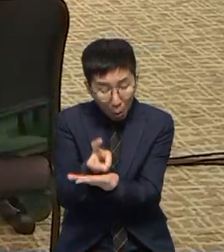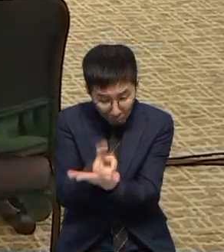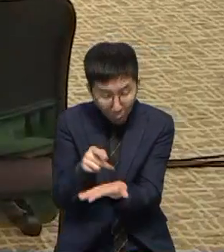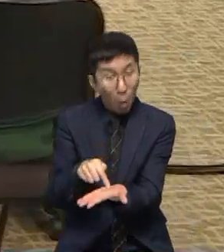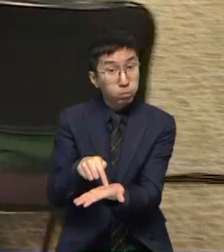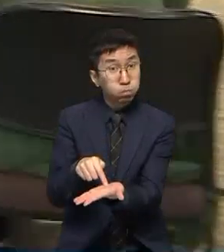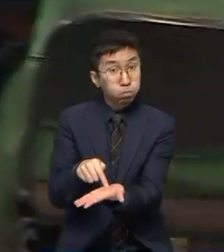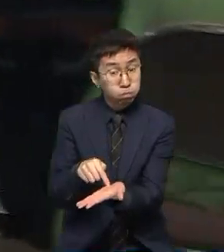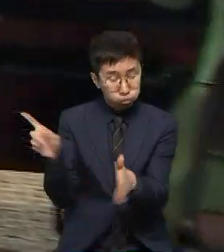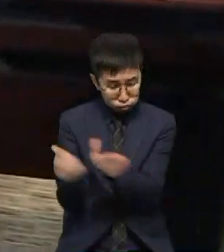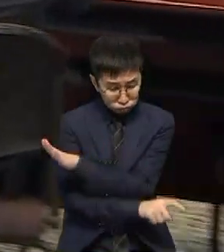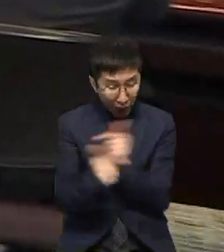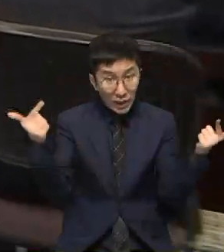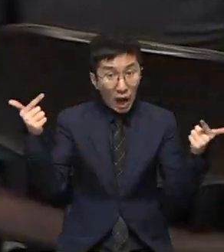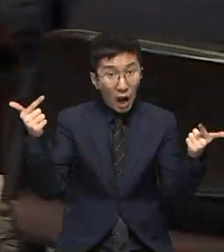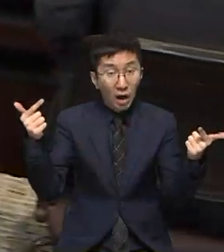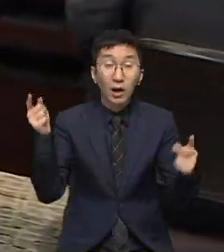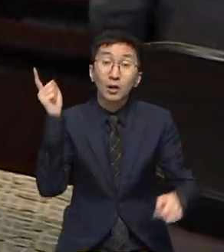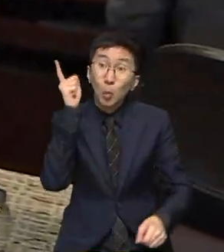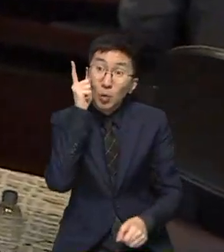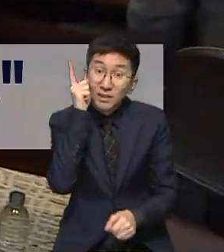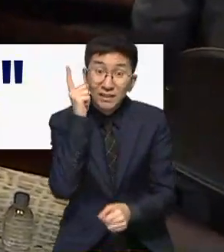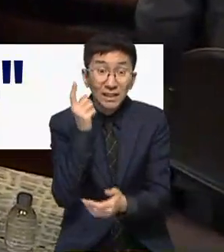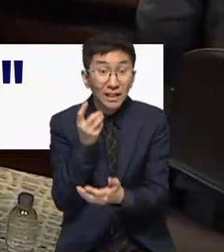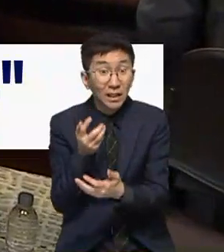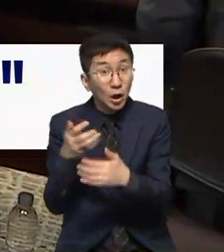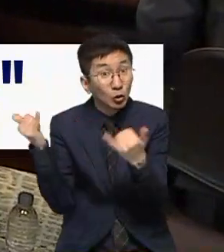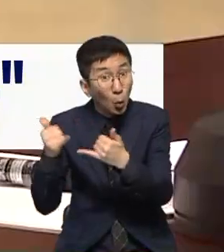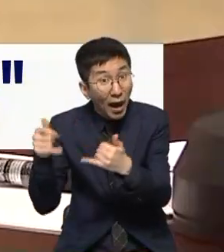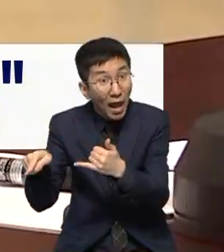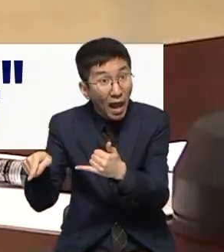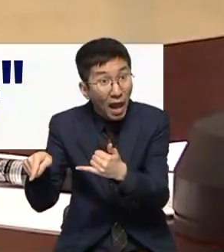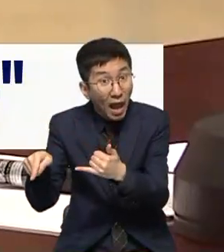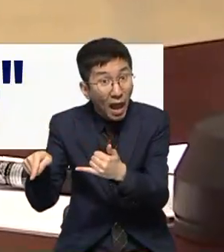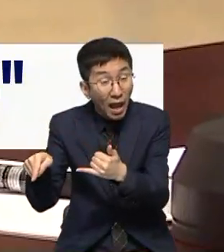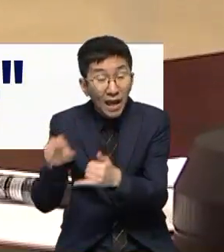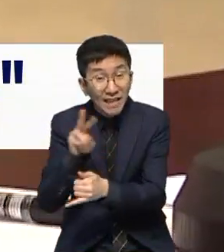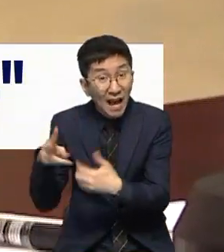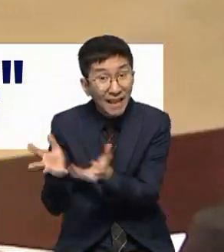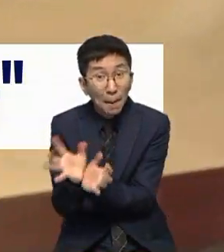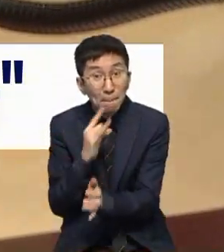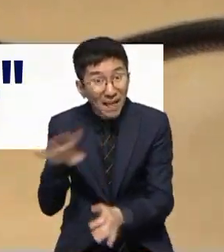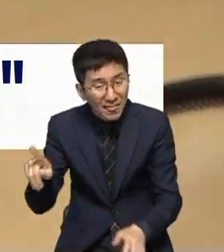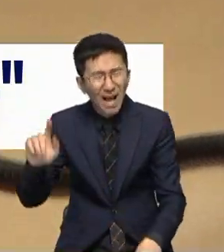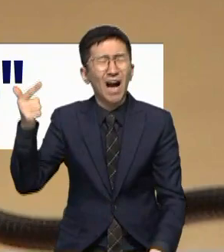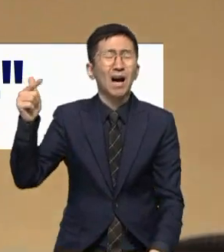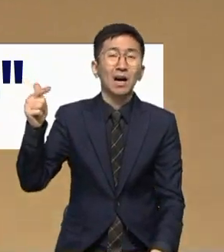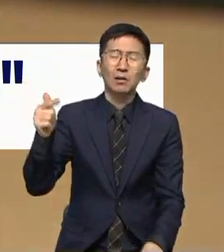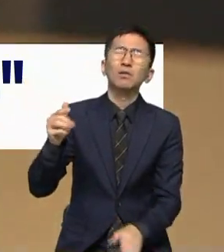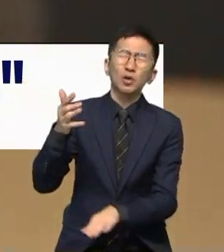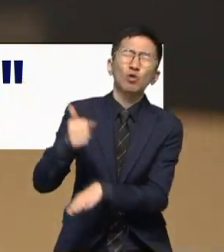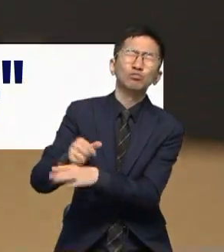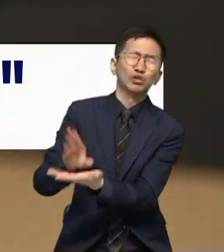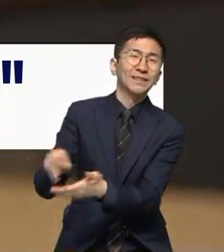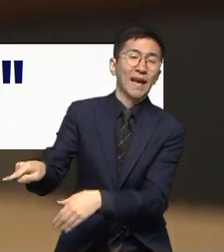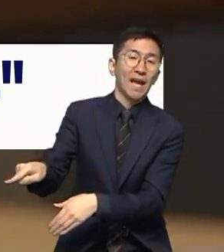(기자) 다만 통신 자료 조회는 야당에 대해서만 했다면 충분히 문제 제기할 만하다며 수사를 위해 정말 필요한 경우로